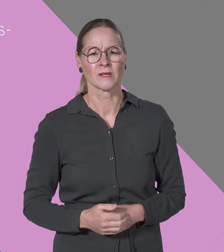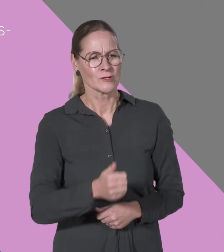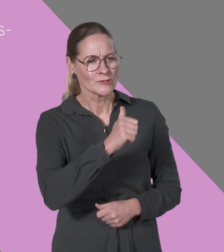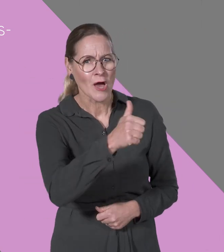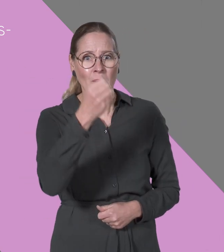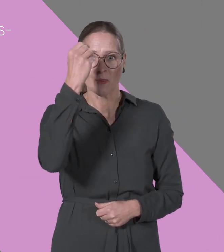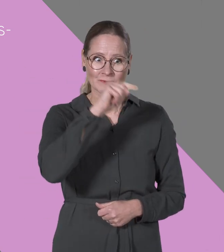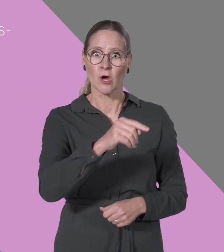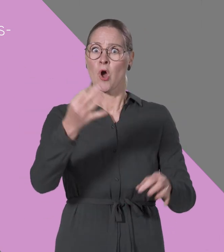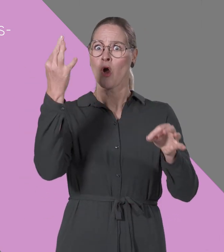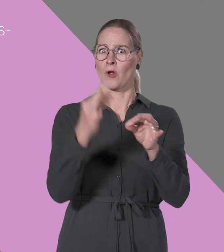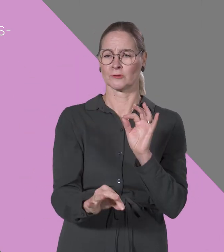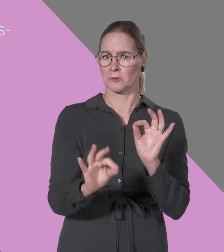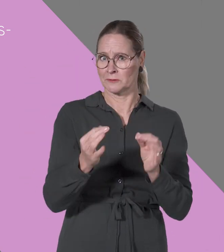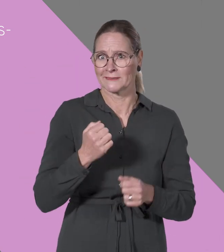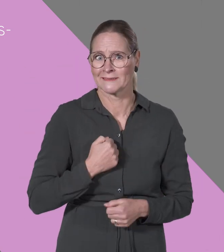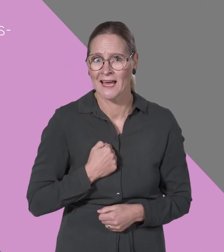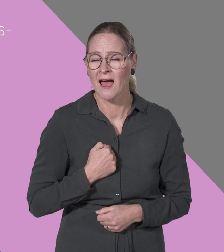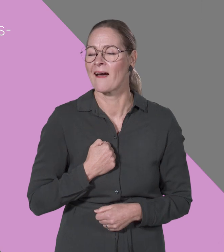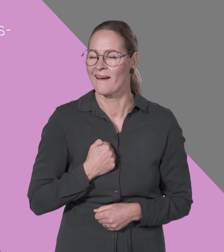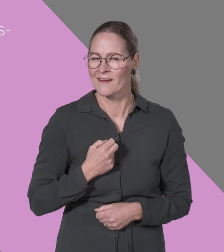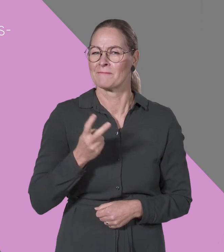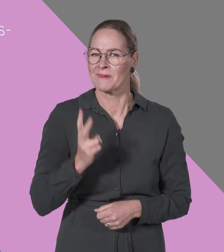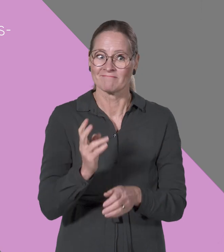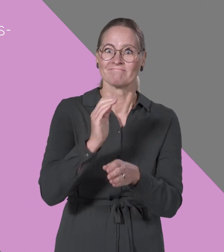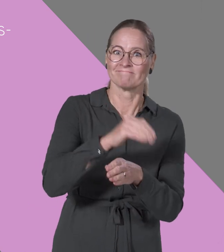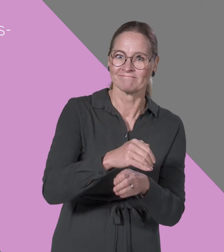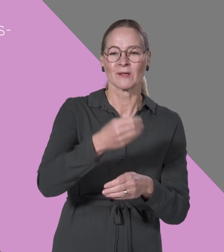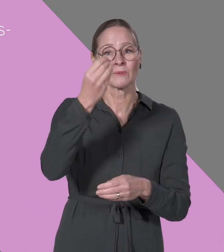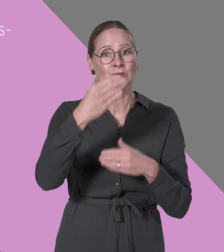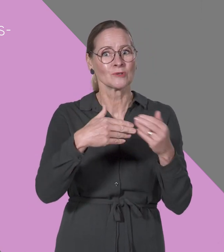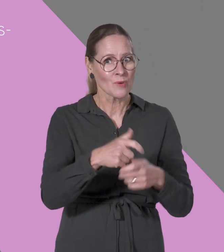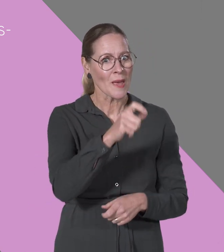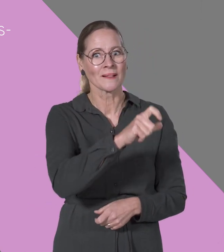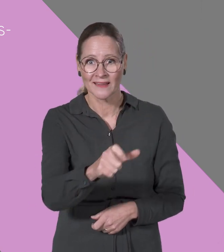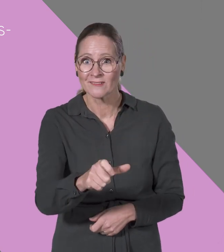Jokaisen onnistuneesti järjestetyn kurssin taustalla on joukko kurssityöntekijöitä, -